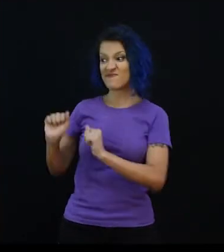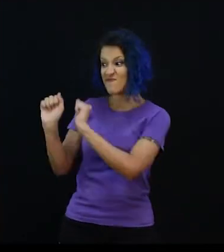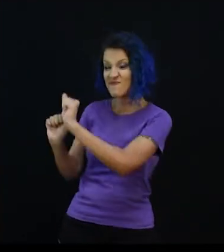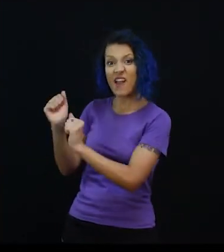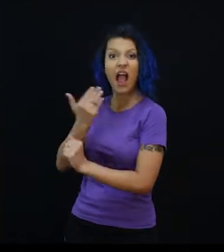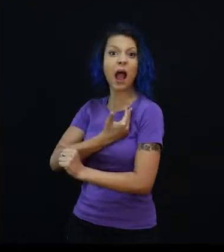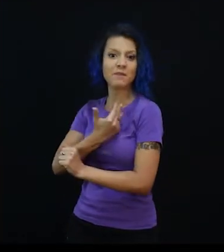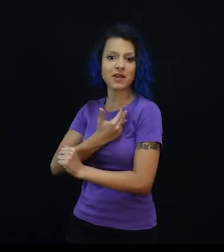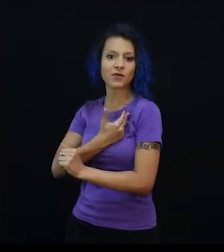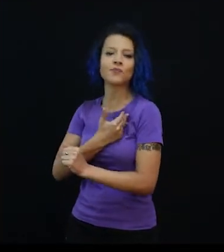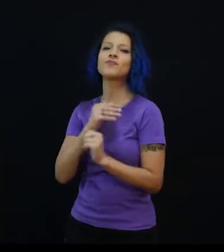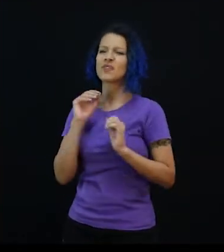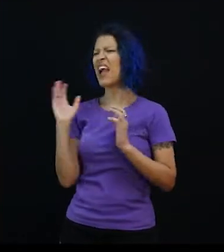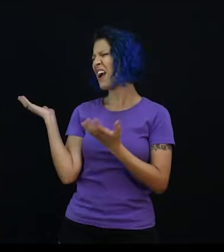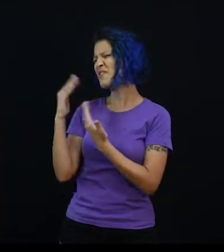Ah! Então, vamos ficar em pé.